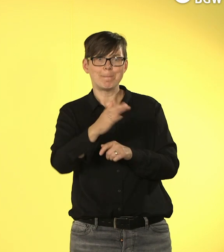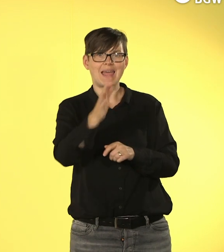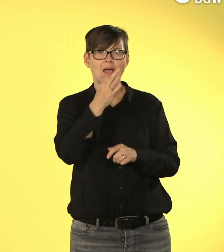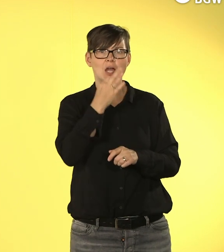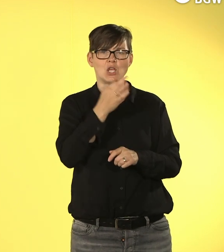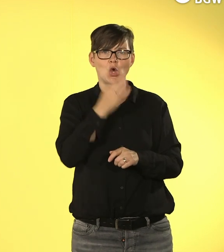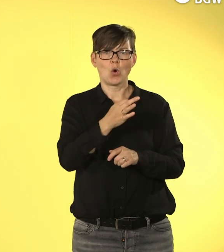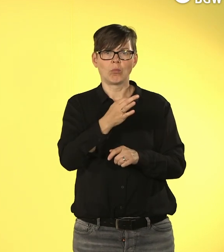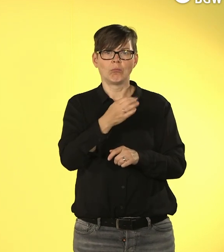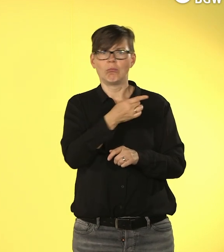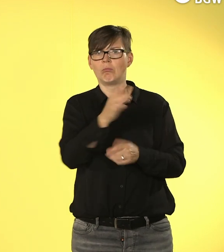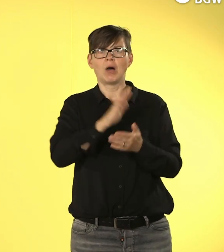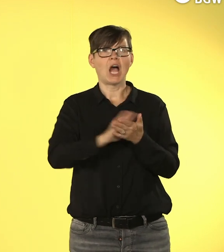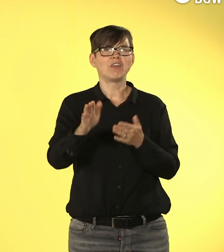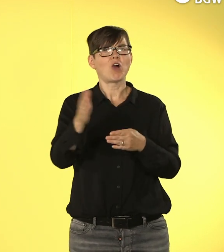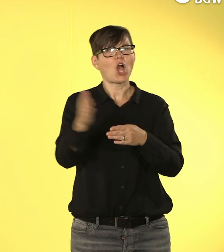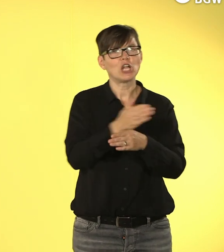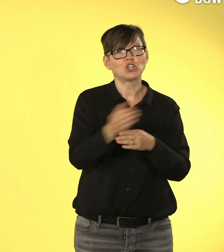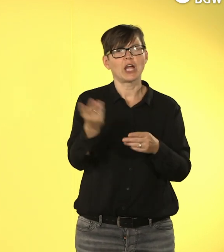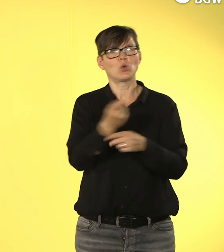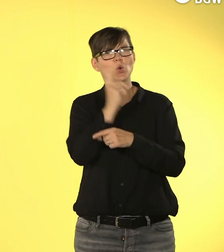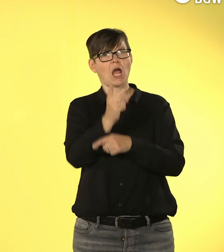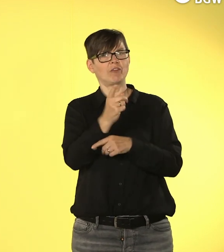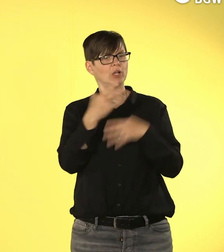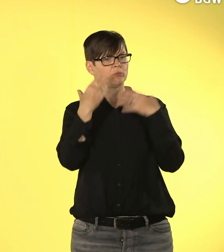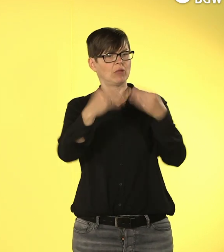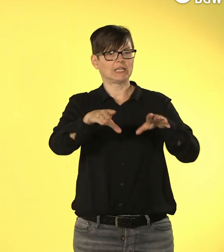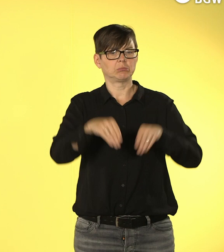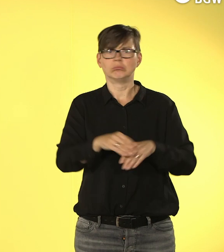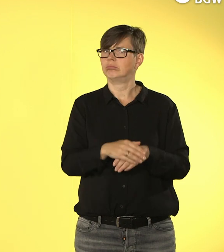um Anweisungen, Entscheidungen umzusetzen bzw. zu akzeptieren.